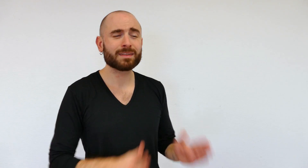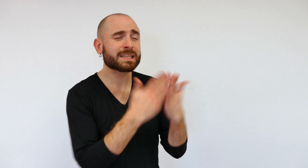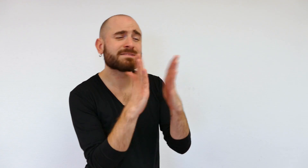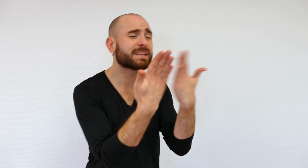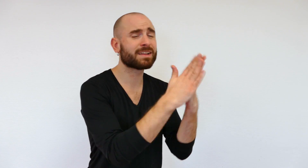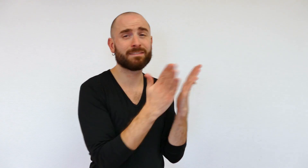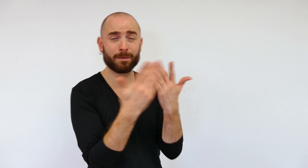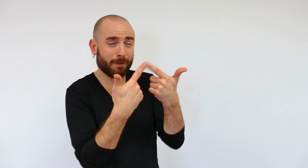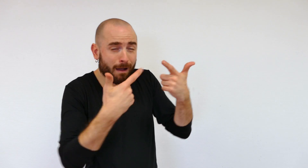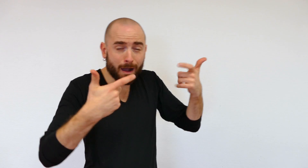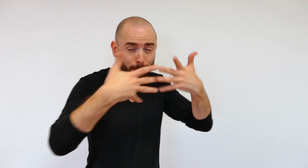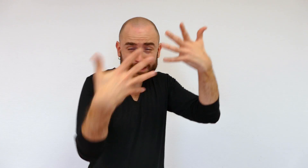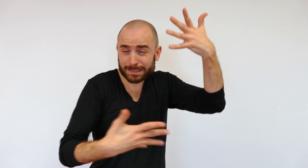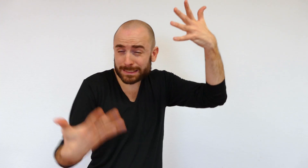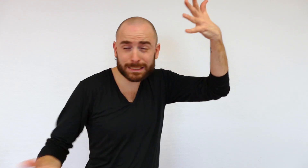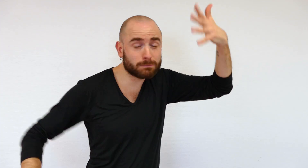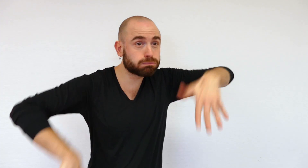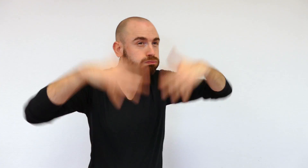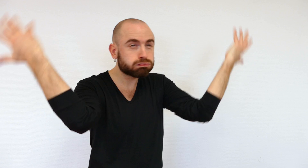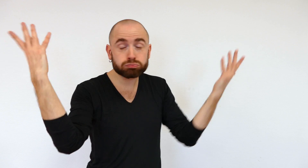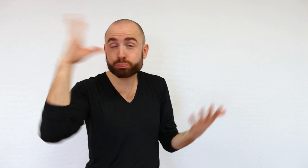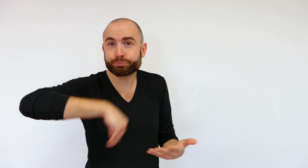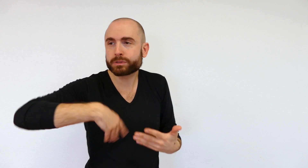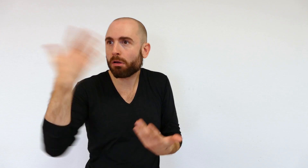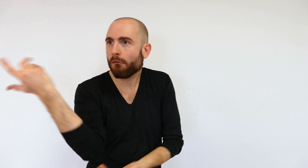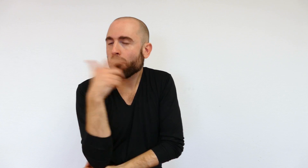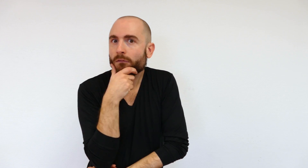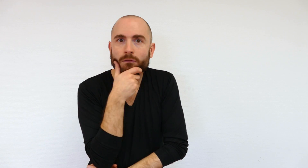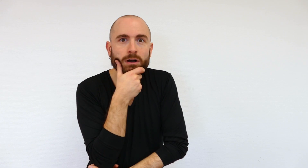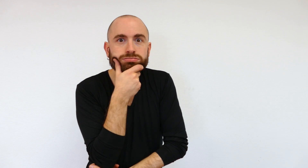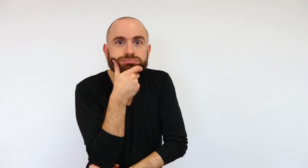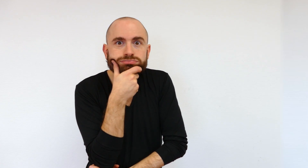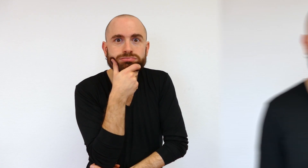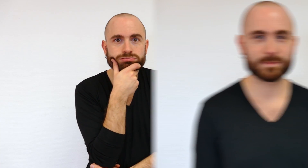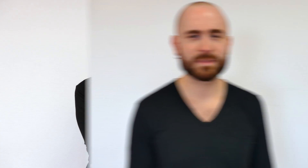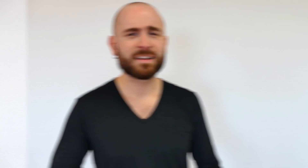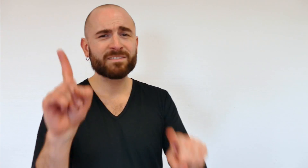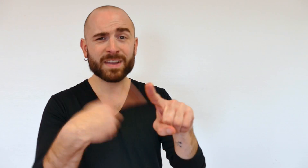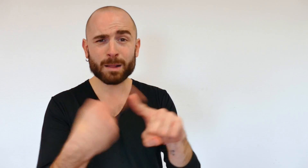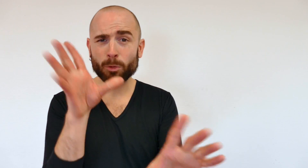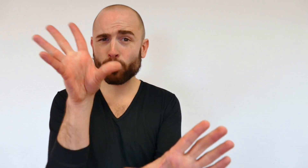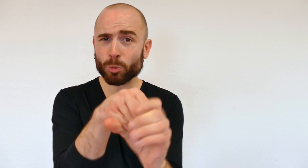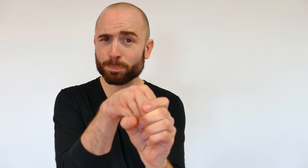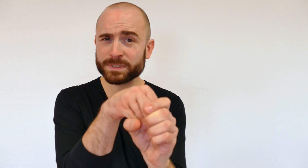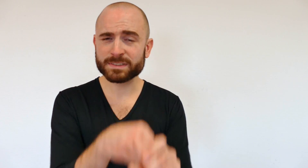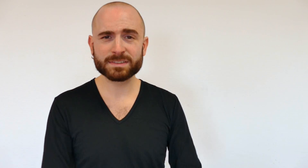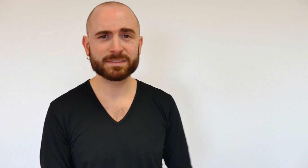et tant d’autres choses que j’oublie. Et des films... !